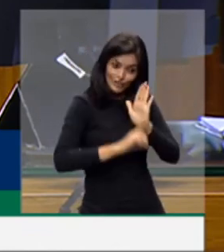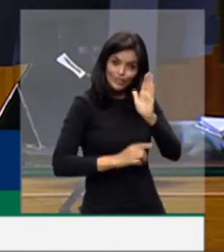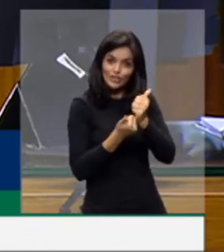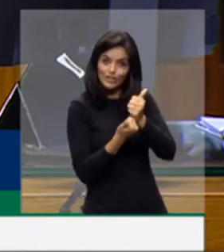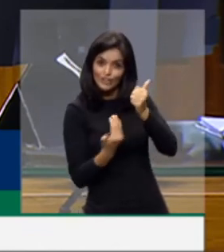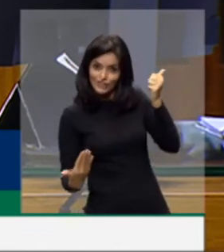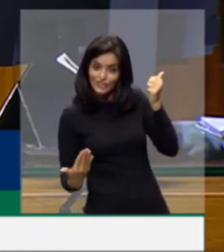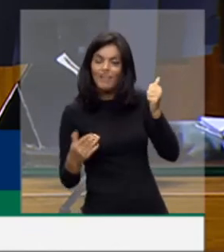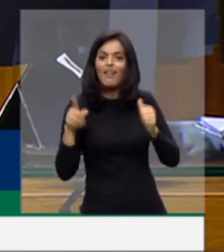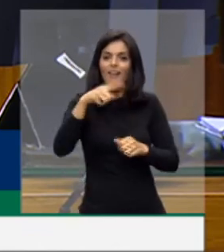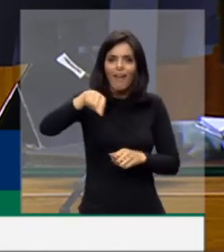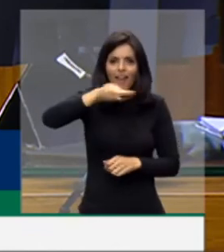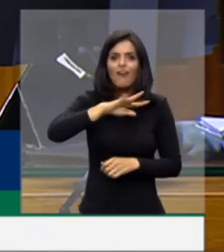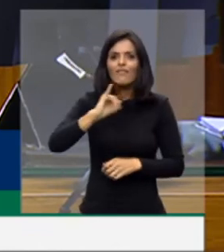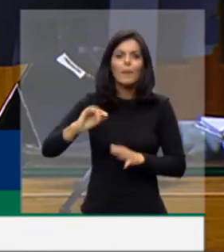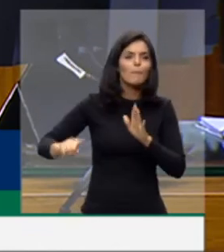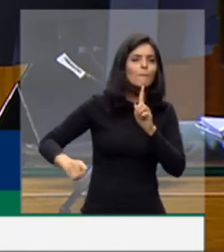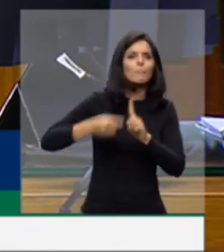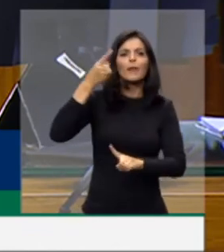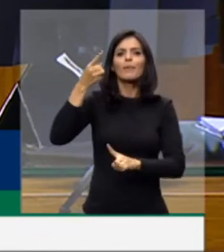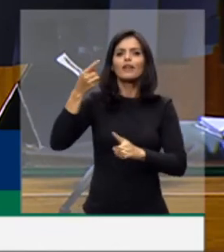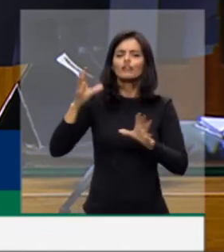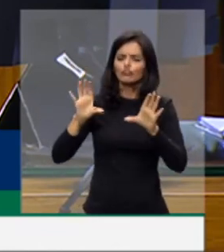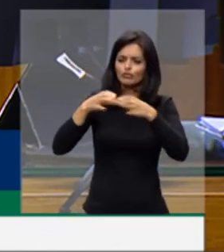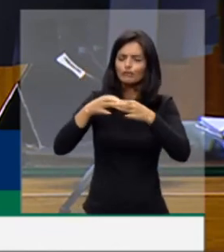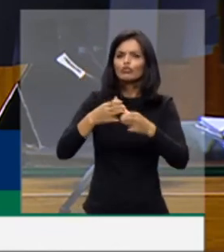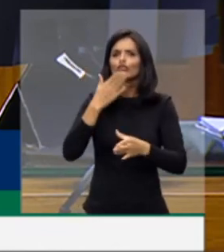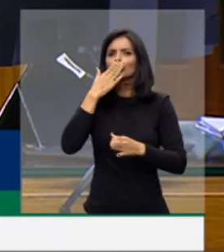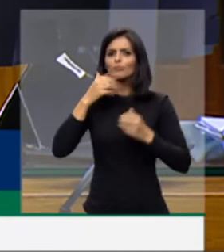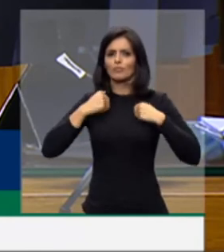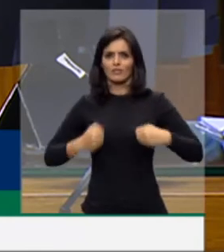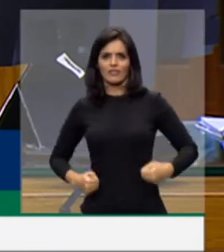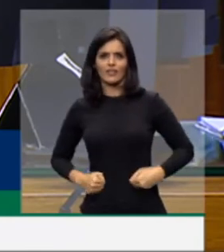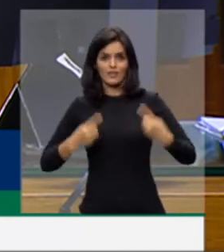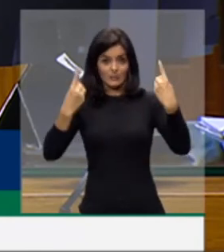ALEGRIA. PARABÉNS AOS JOGADORES, É TORCIDA, É DIRETORIA E TODA A COMUNIDADE DE VENDA NOVA DO IMIGRANTE QUE